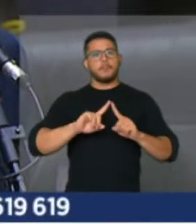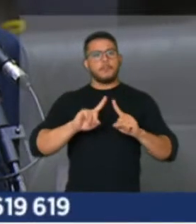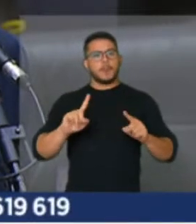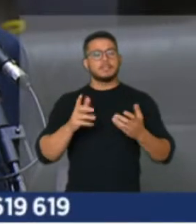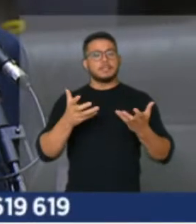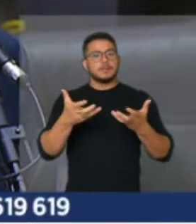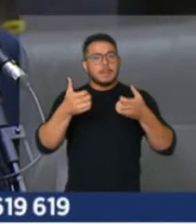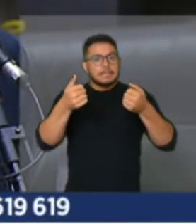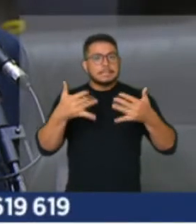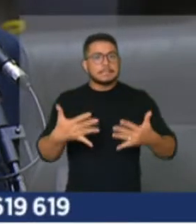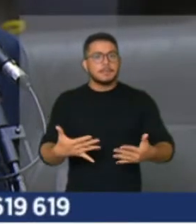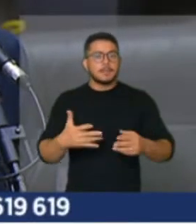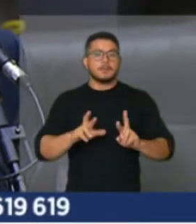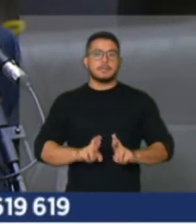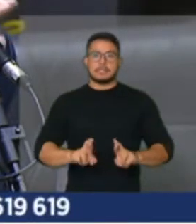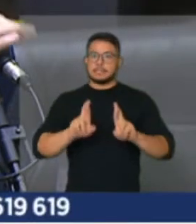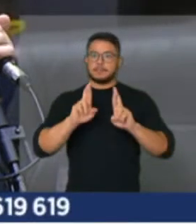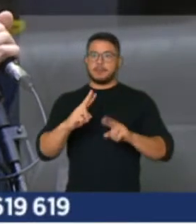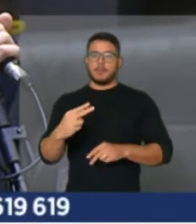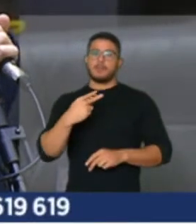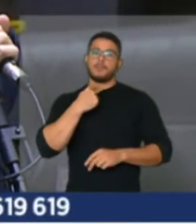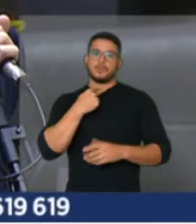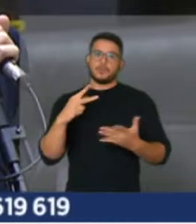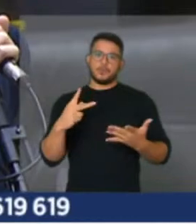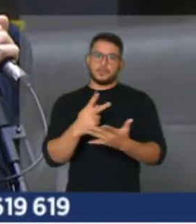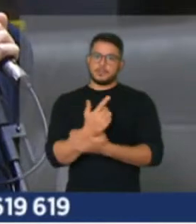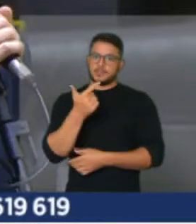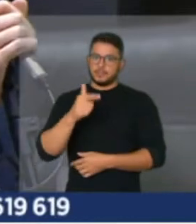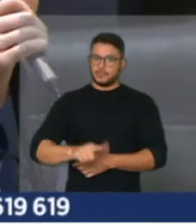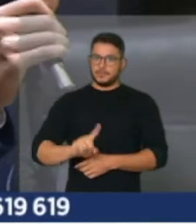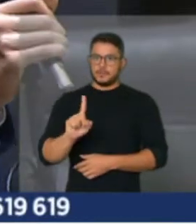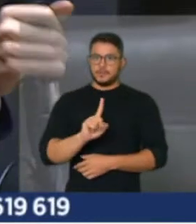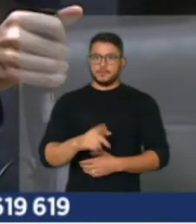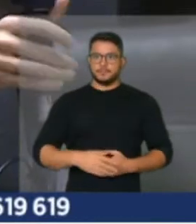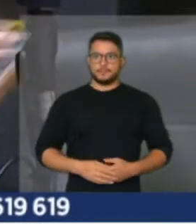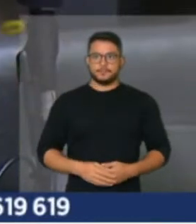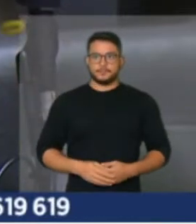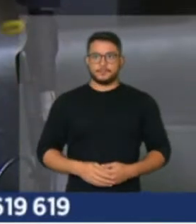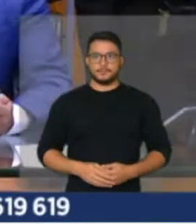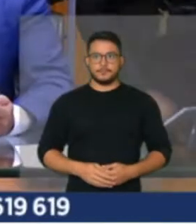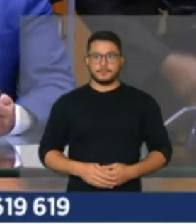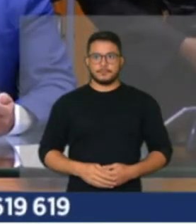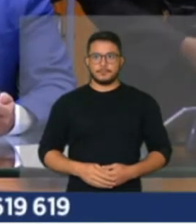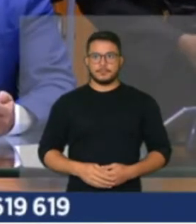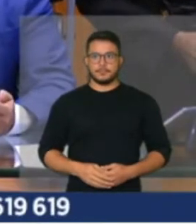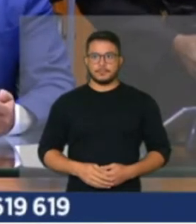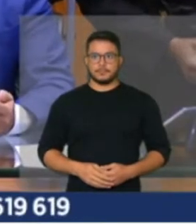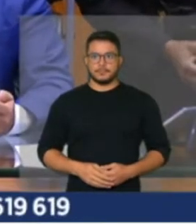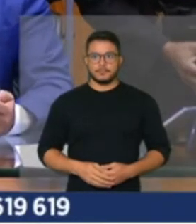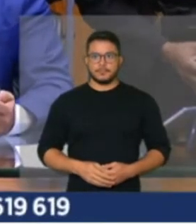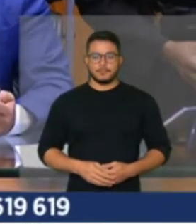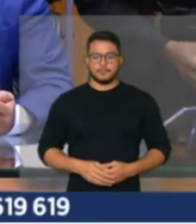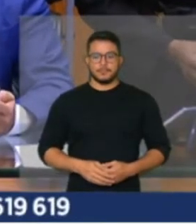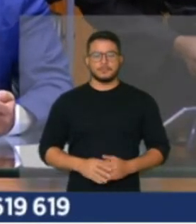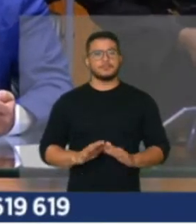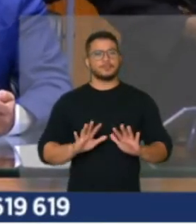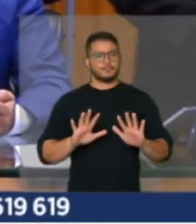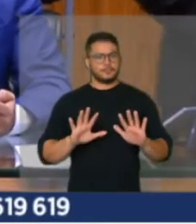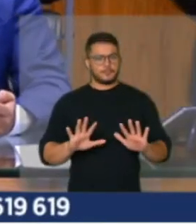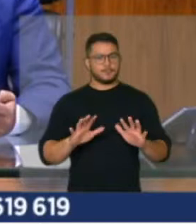SITUAÇÕES. -- [PRESIDENTE]: DEPUTADO PAULO GANIME, ATÉ PARA QUE A GENTE ESCLAREÇA ISSO, DA FORMA QUE NÓS DEVERÍAMOS TER TIDO, TER TRATADO ESSE TEMA ONTEM EU